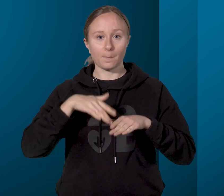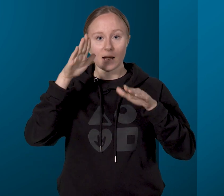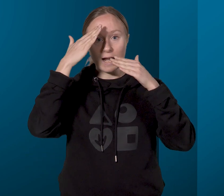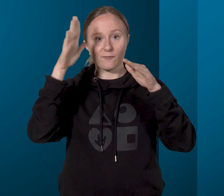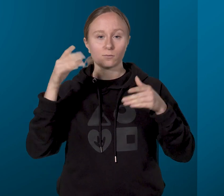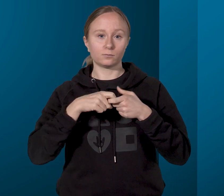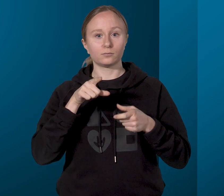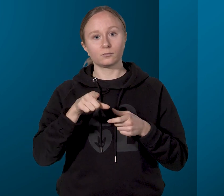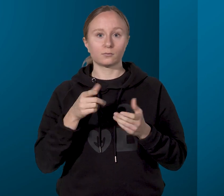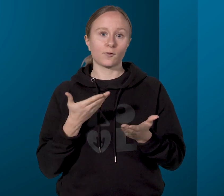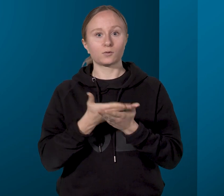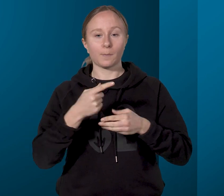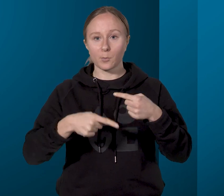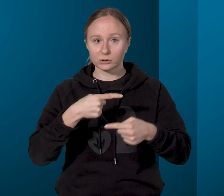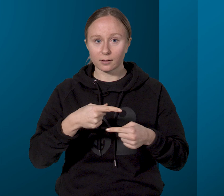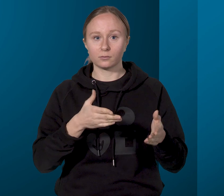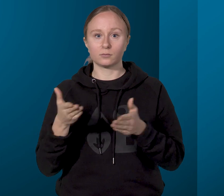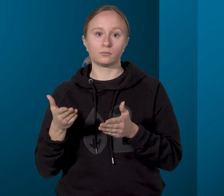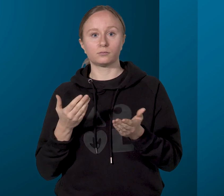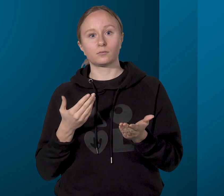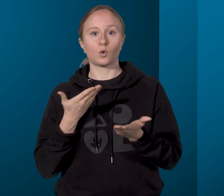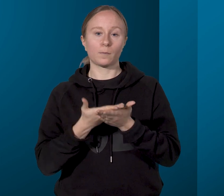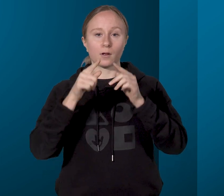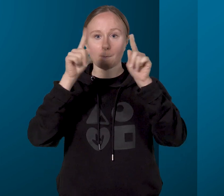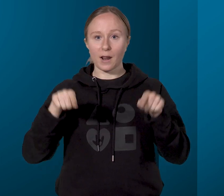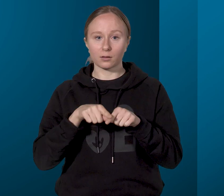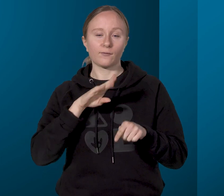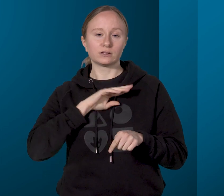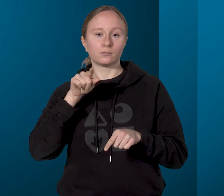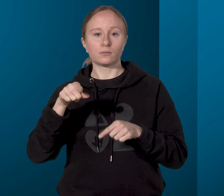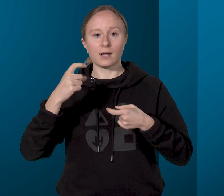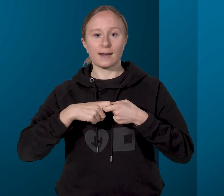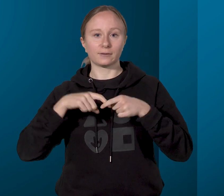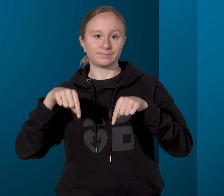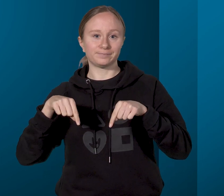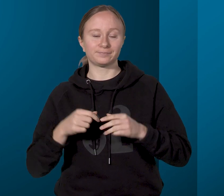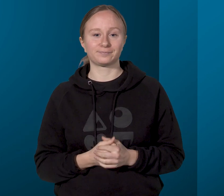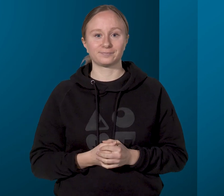Mer information om nomineringsprocessen - och nomineringsblanketten finns på den bifogade länken.